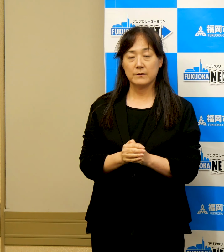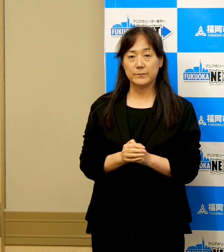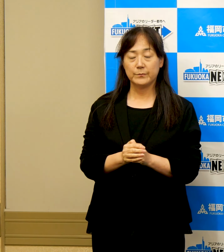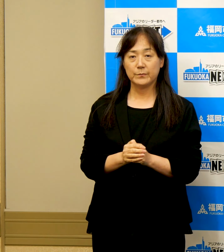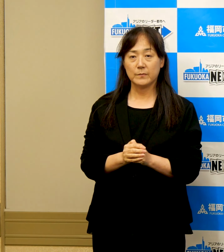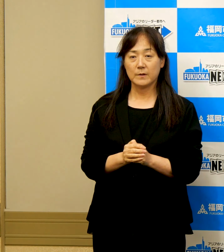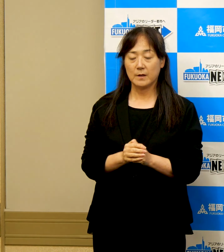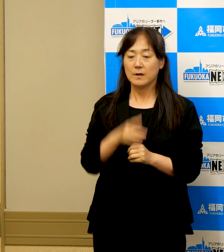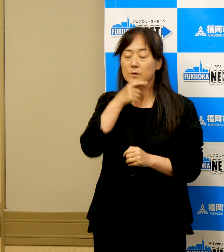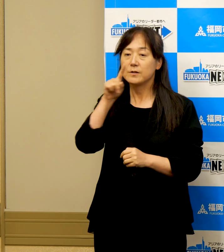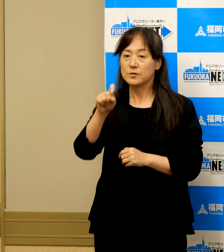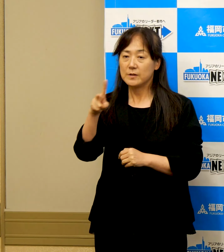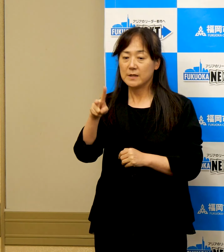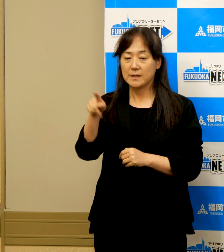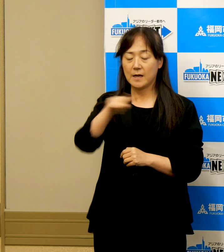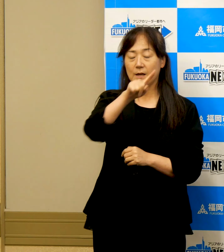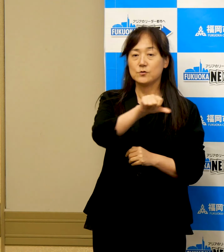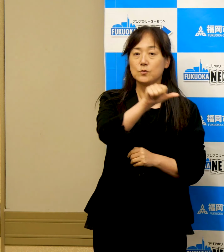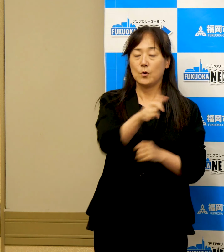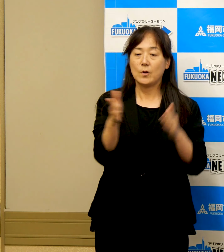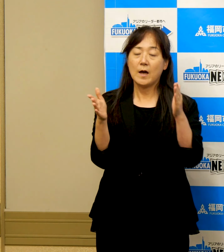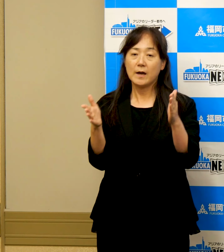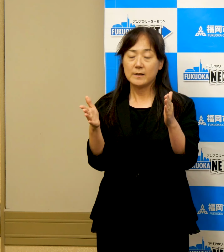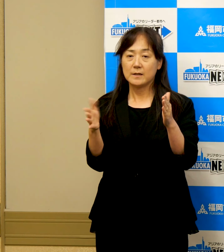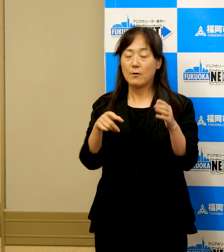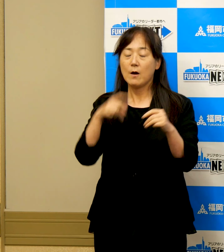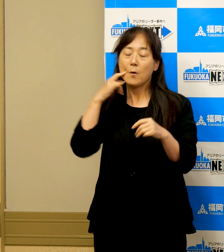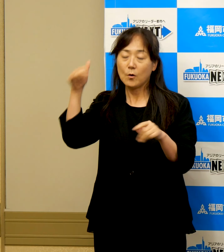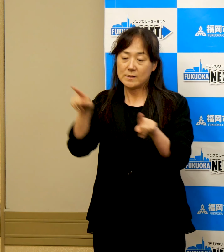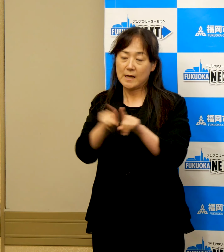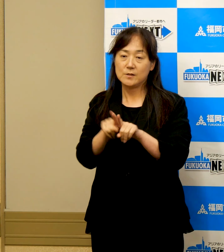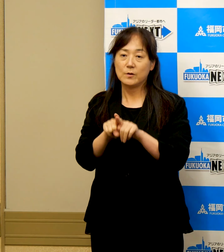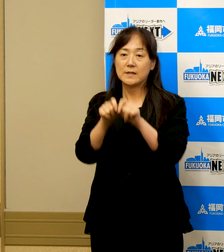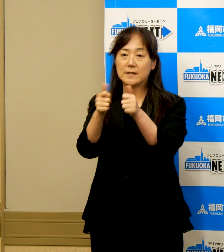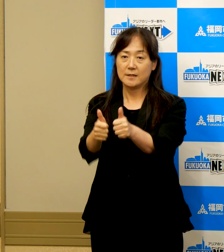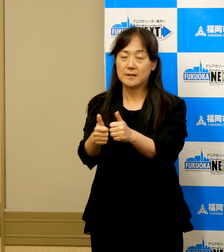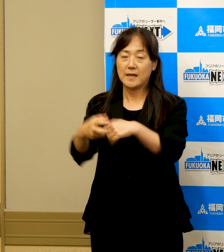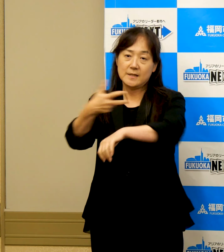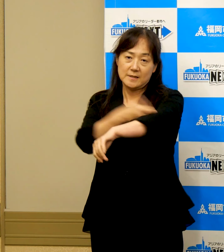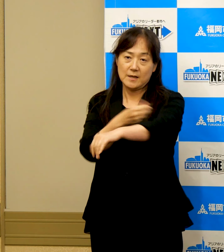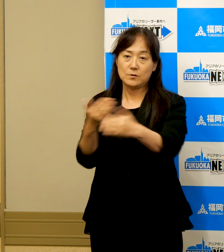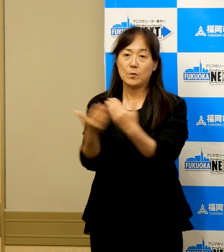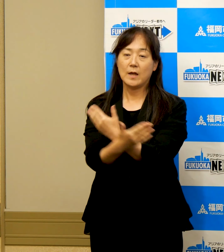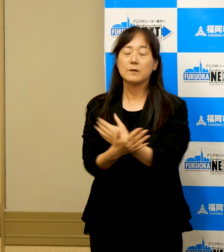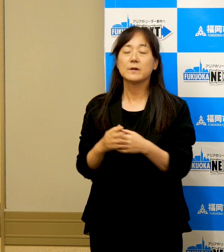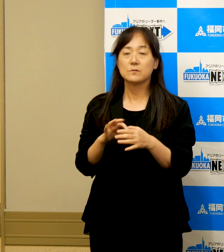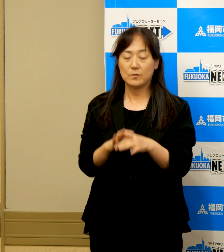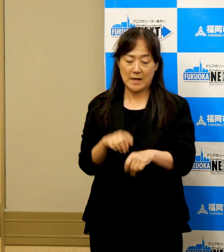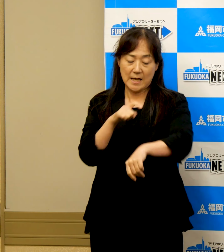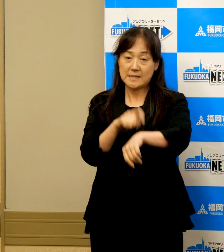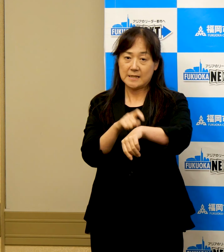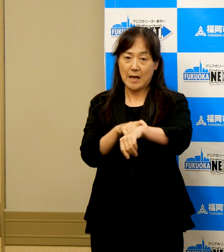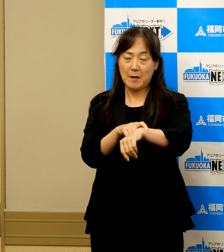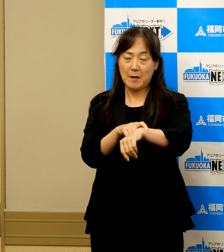12歳から15歳については 保護者同伴となりますので お時間があいた方